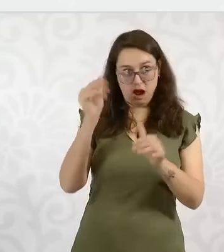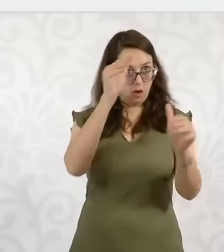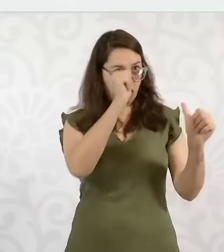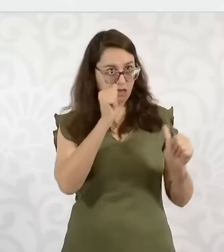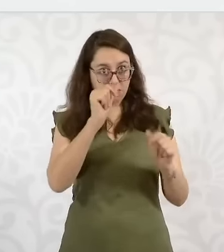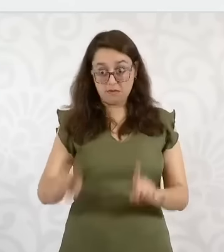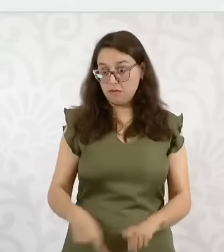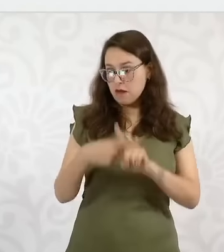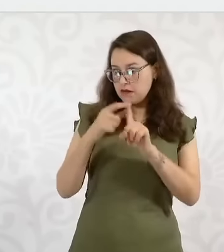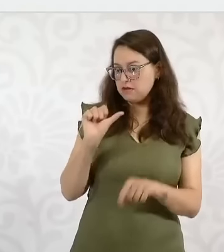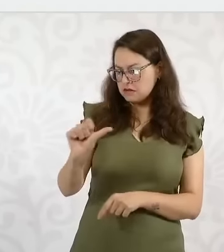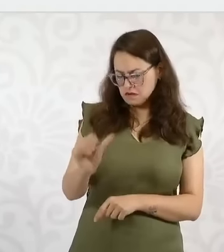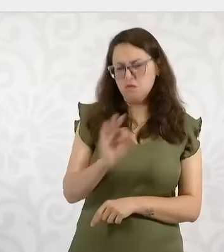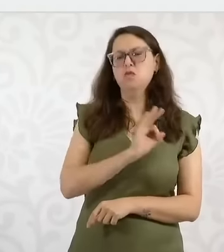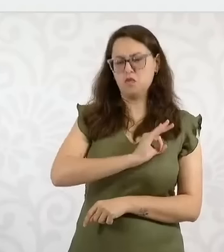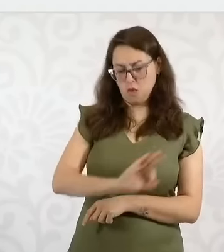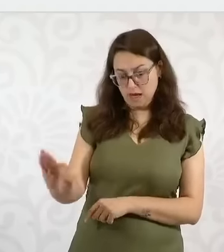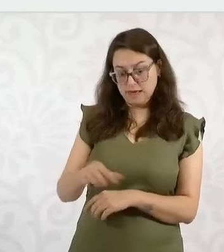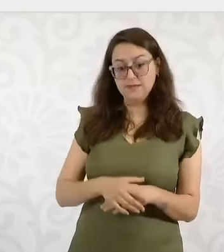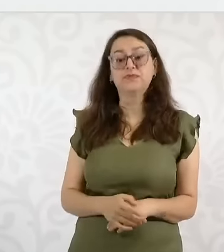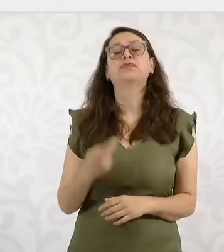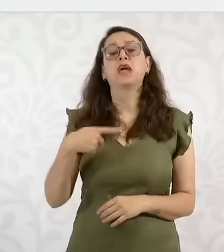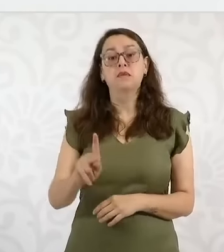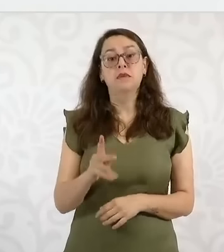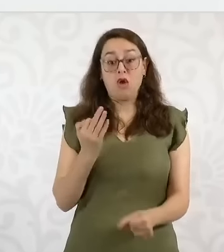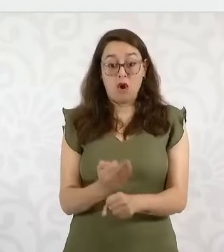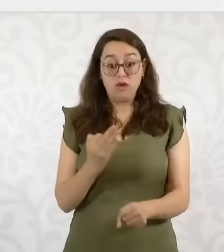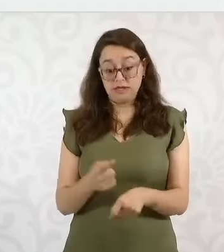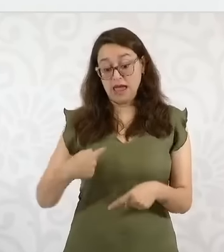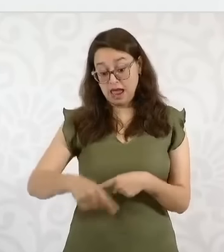para nosotros es que la revisión de este año pues sea la revisión más importante y que en